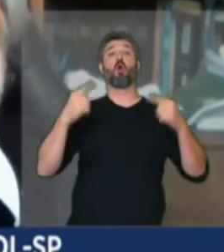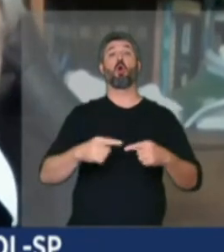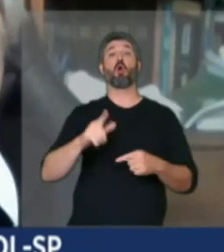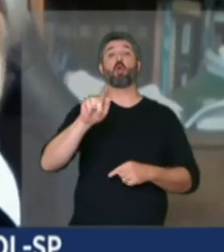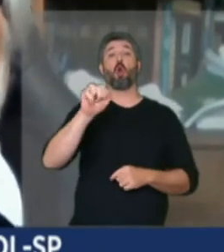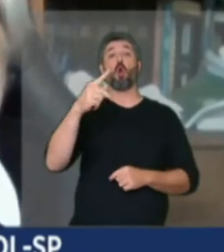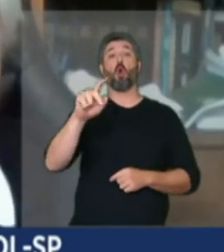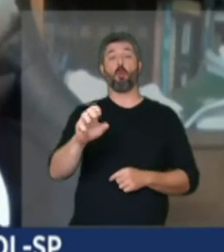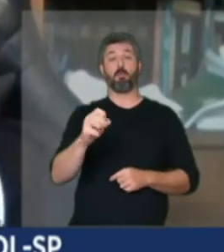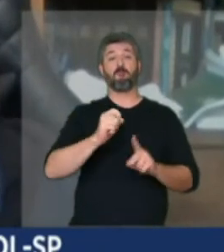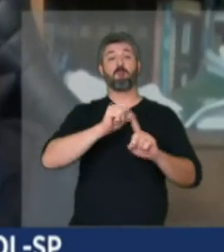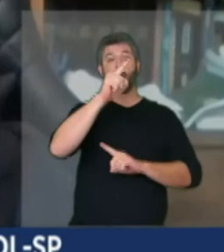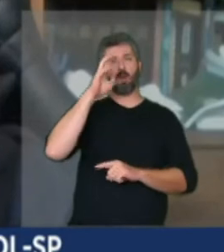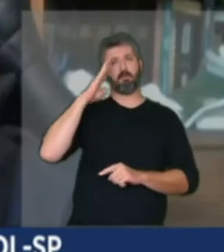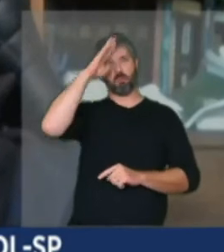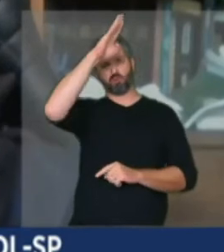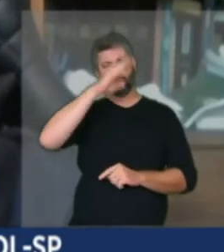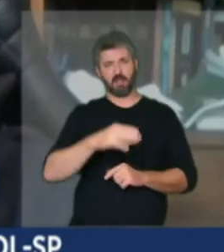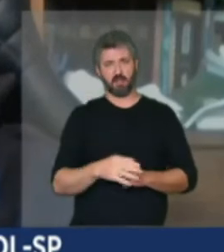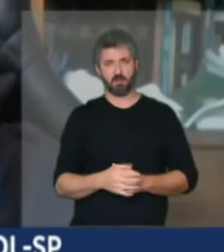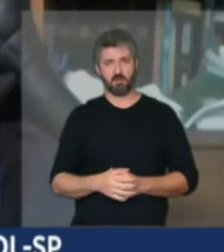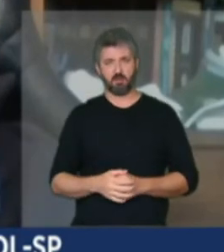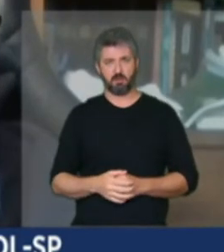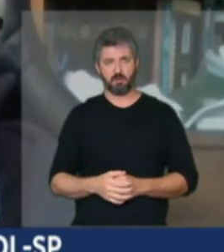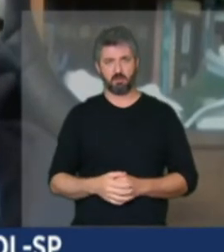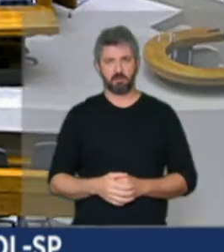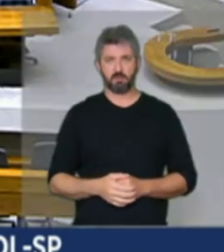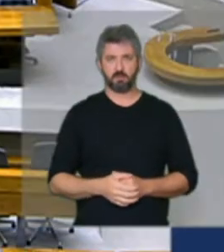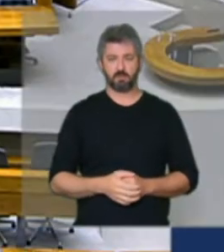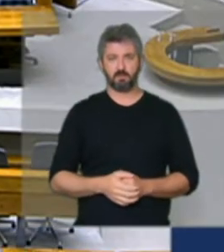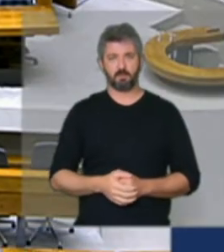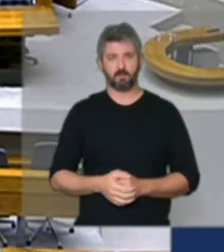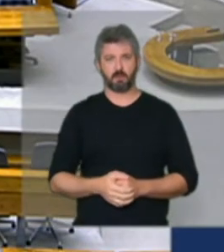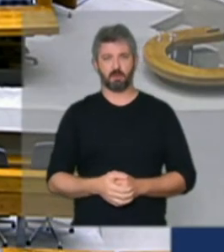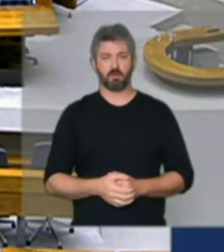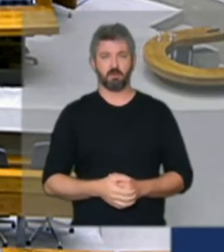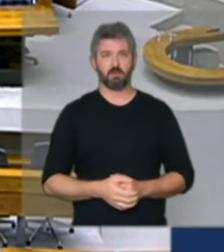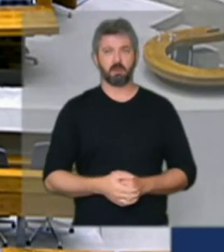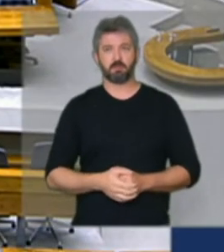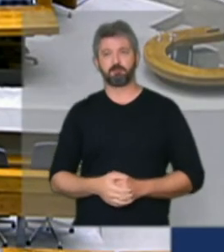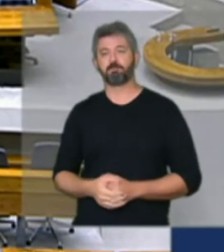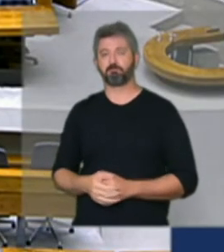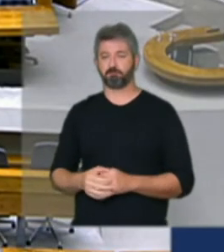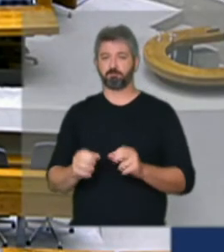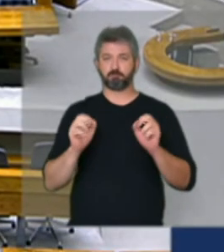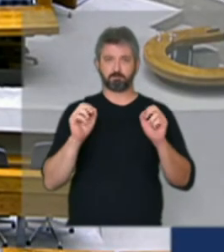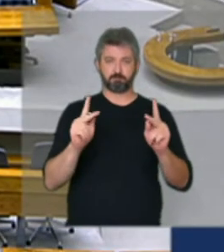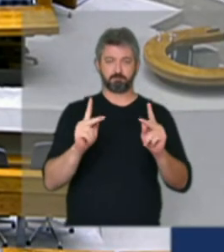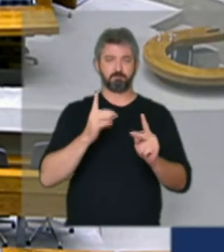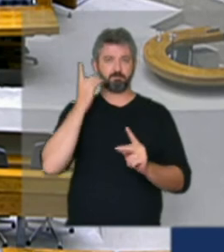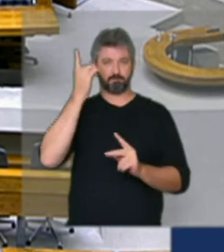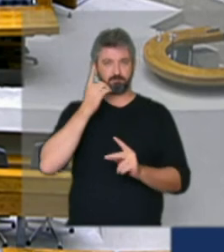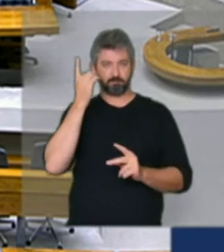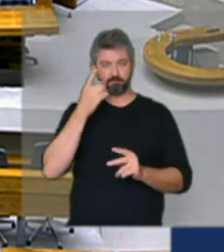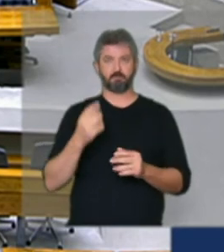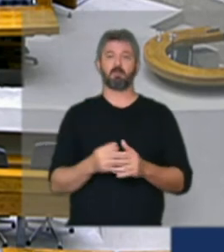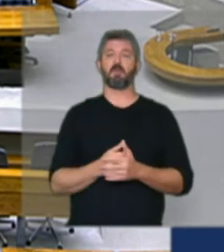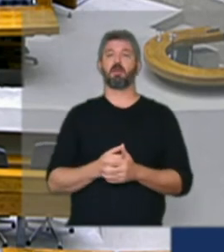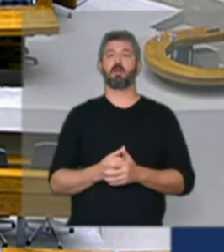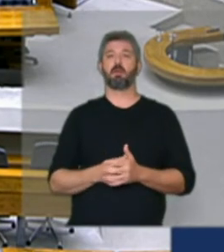DO ESTADO! FORA BOLSONARO DO BRASIL! [PRESIDENTE]: OK DEPUTADO... DEPUTADO IVAN VALENTE... V.EXA. ACHO QUE